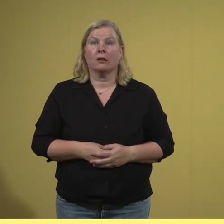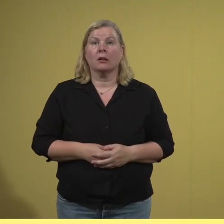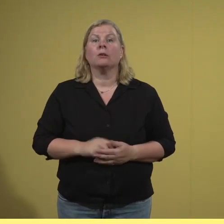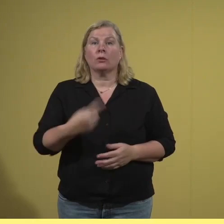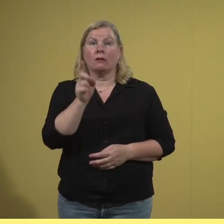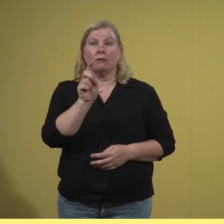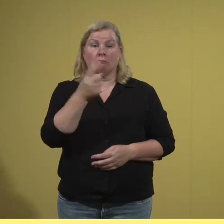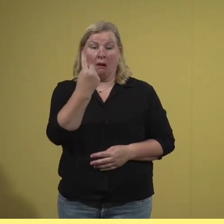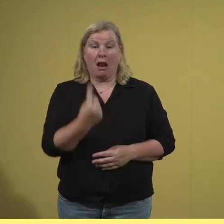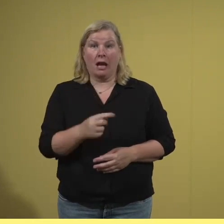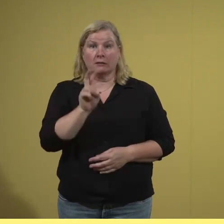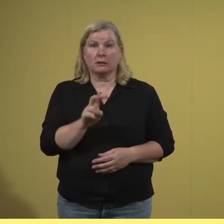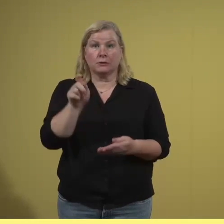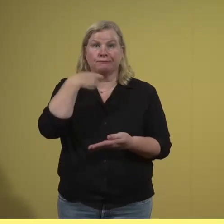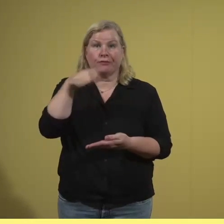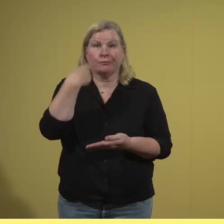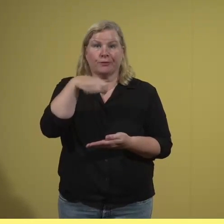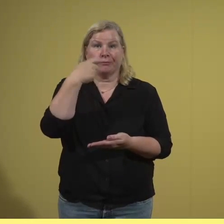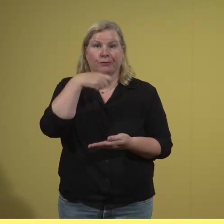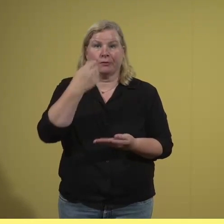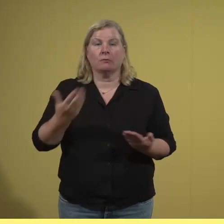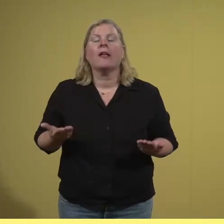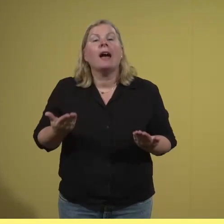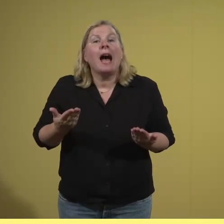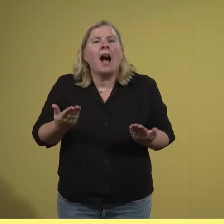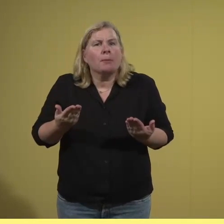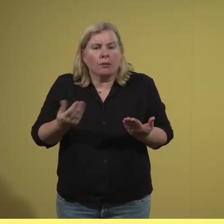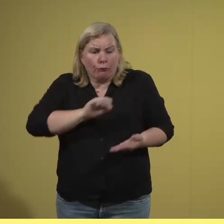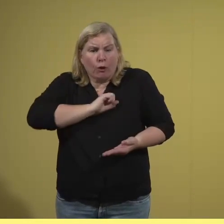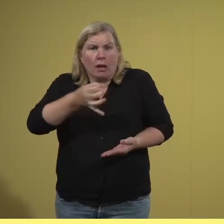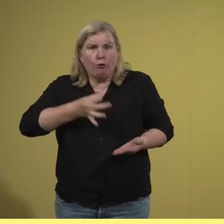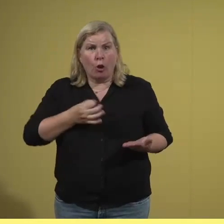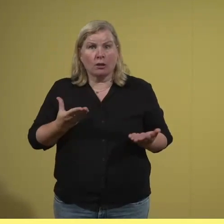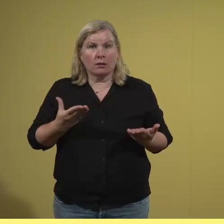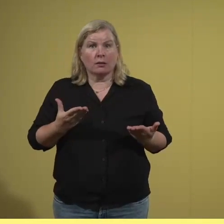dass ich dann da alleine sitze und mein Essen esse. Aber es ist ja wirklich, man tut sich ja was Gutes damit.